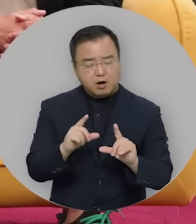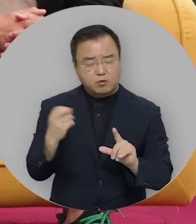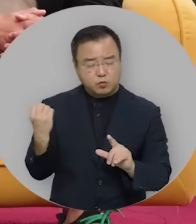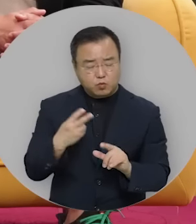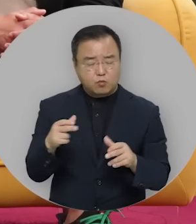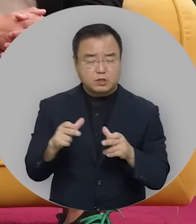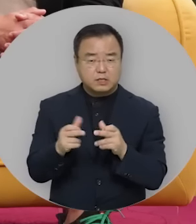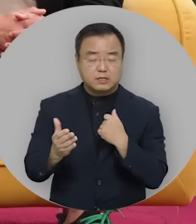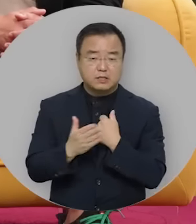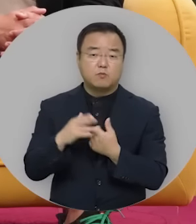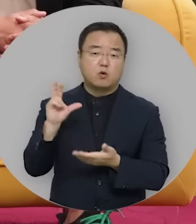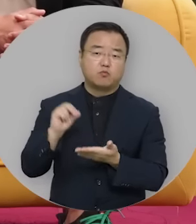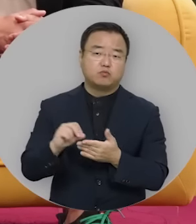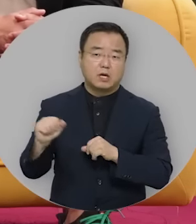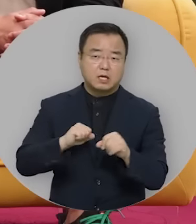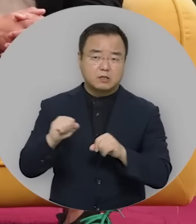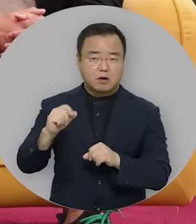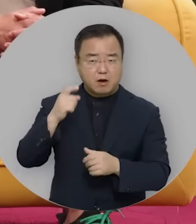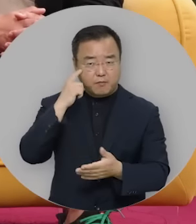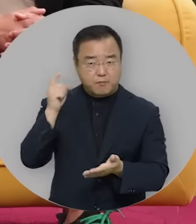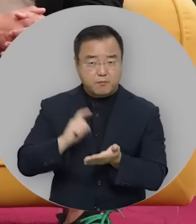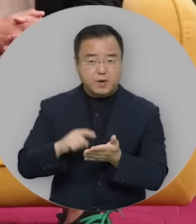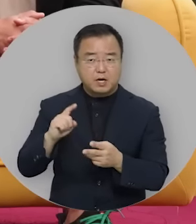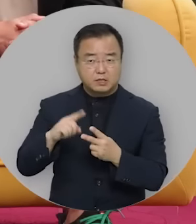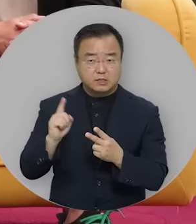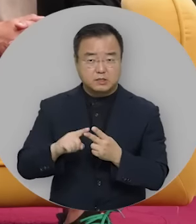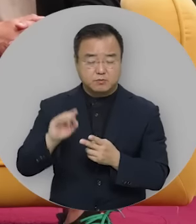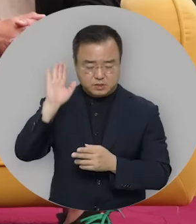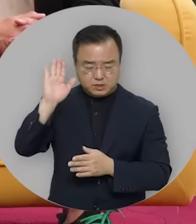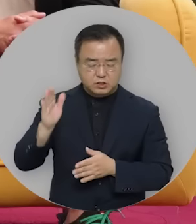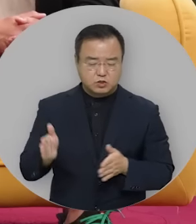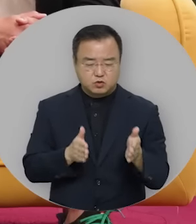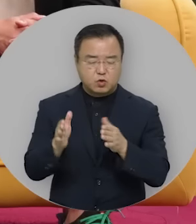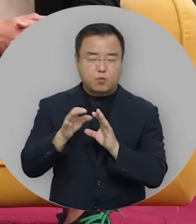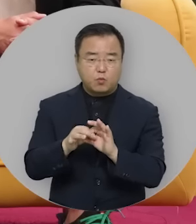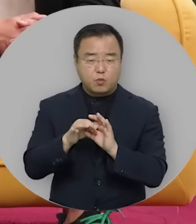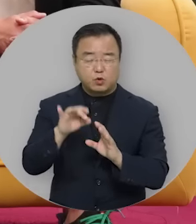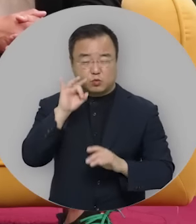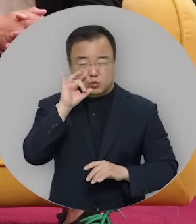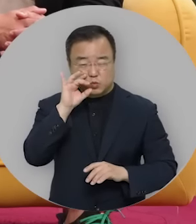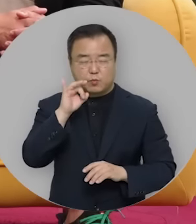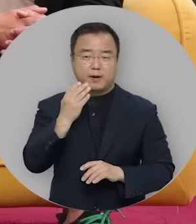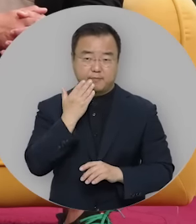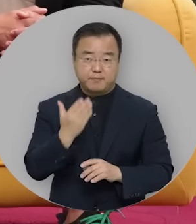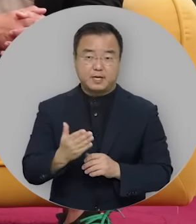어떤 문제 행동이 보이거나 아니면 학부모님이 진로 관련해서 너무 궁금한 게 있을 수도 있습니다.